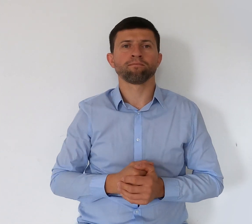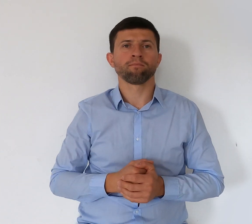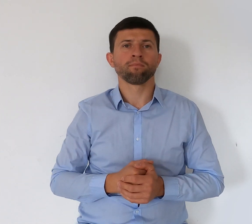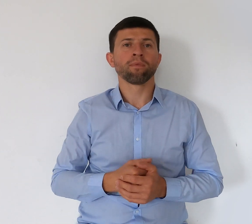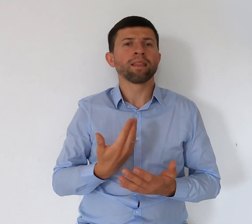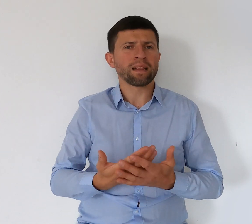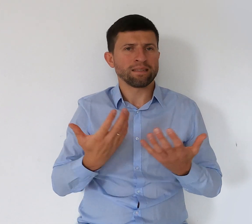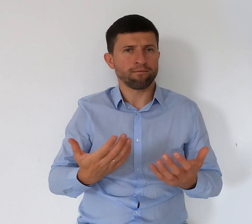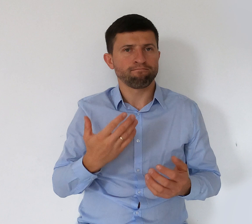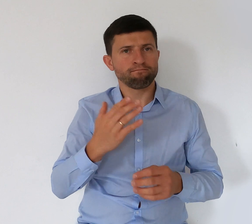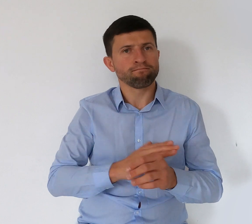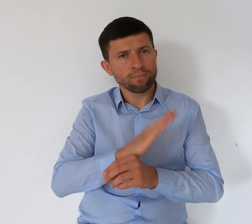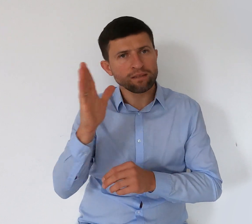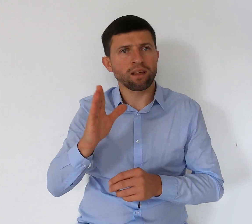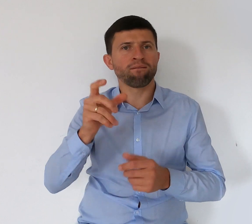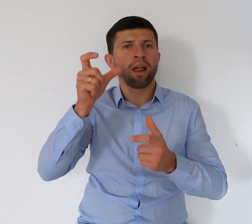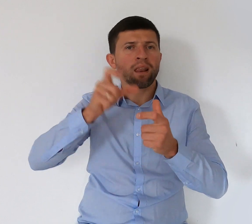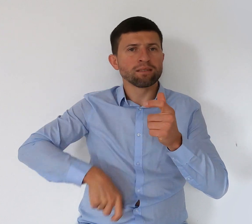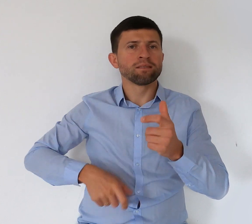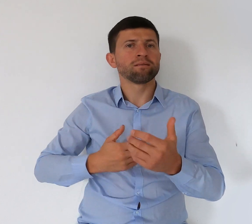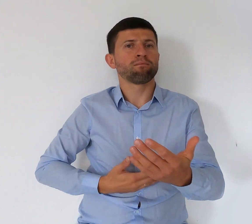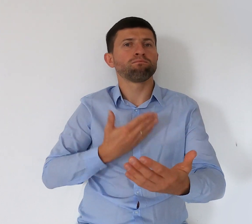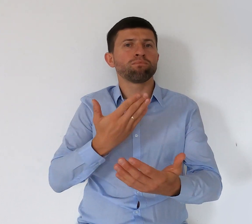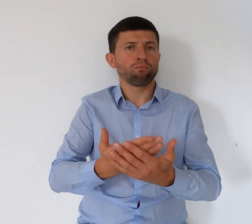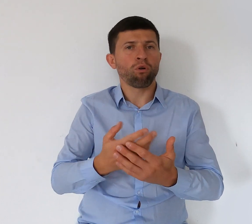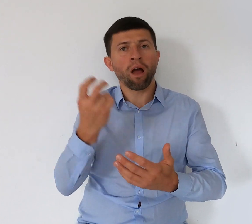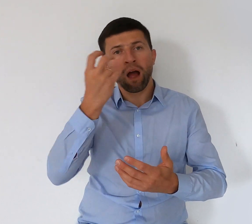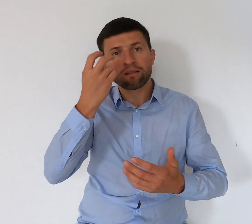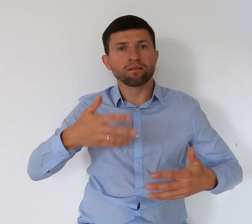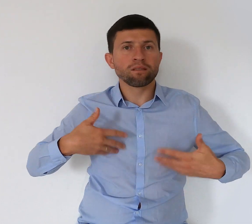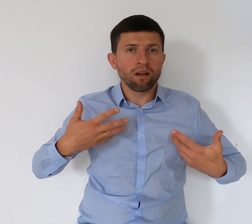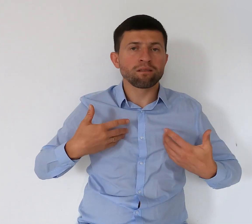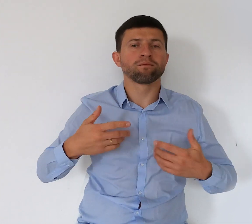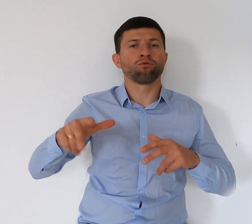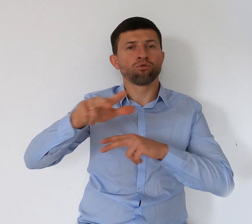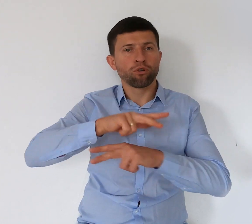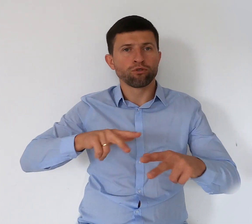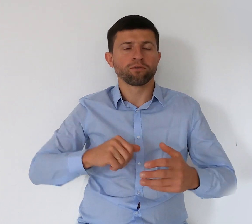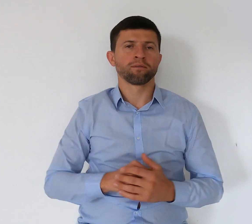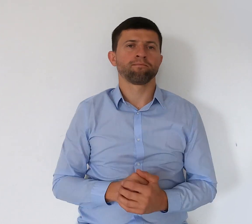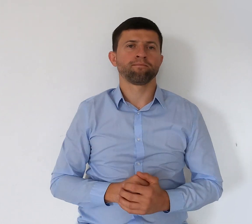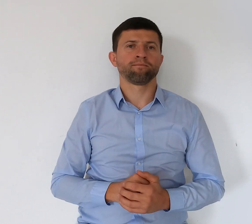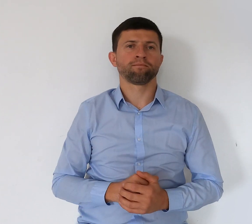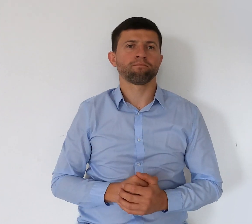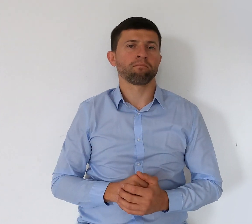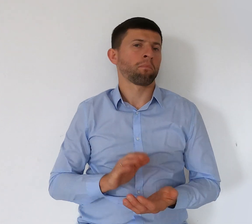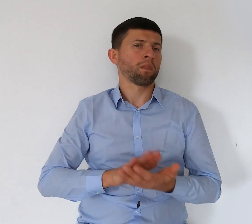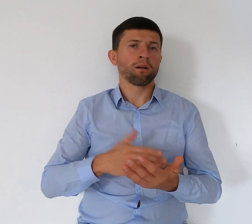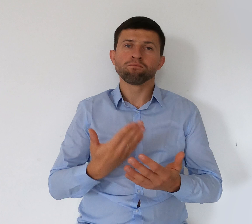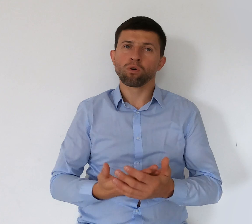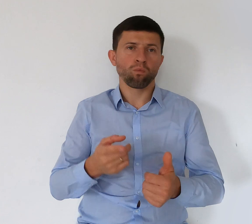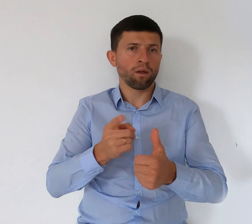Dlatego przedstawiam Wam propozycje atrakcji za które można płacić bonem.